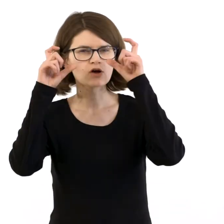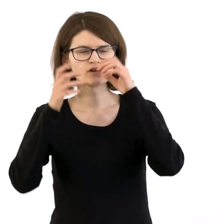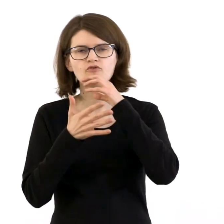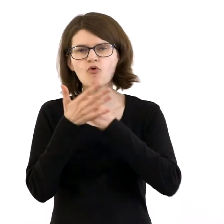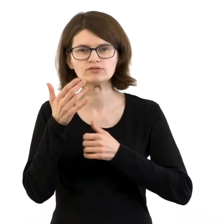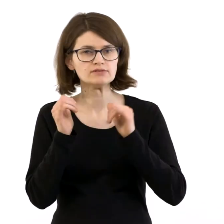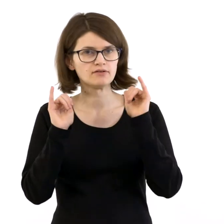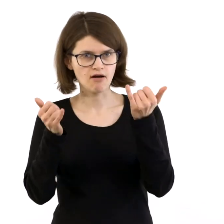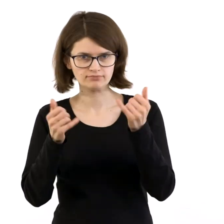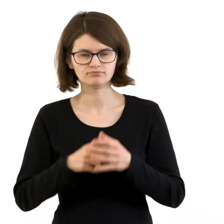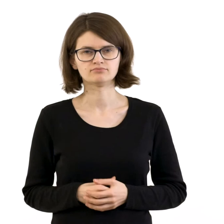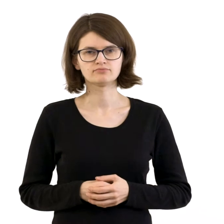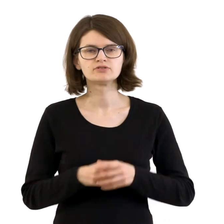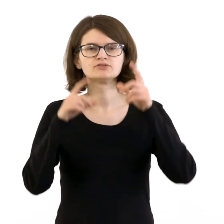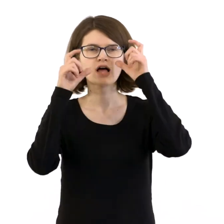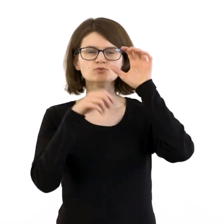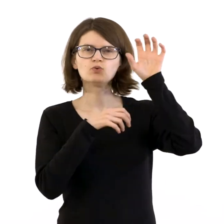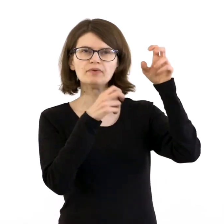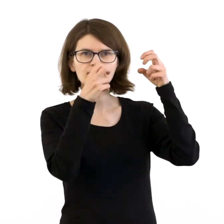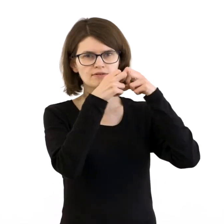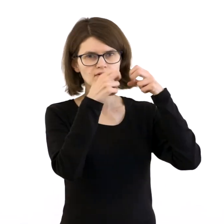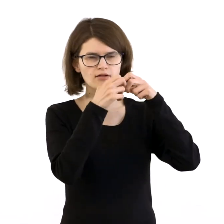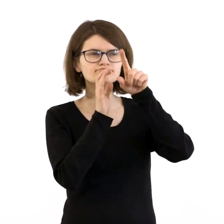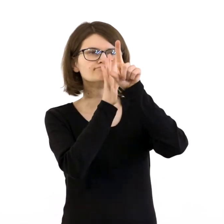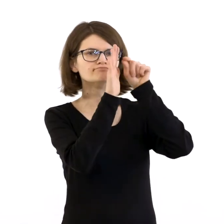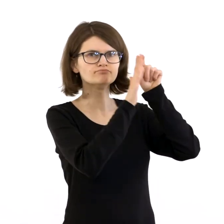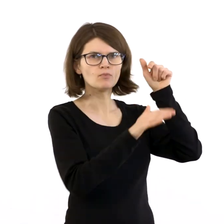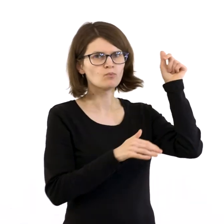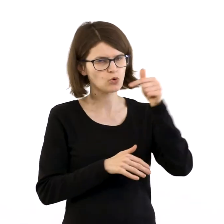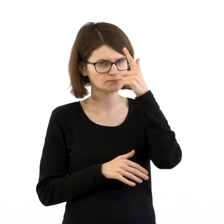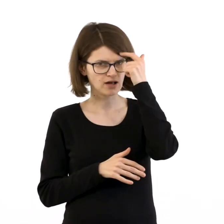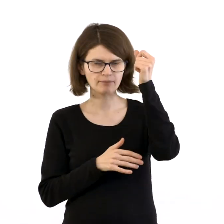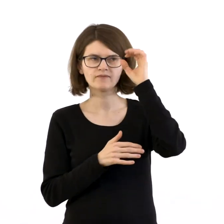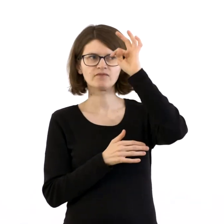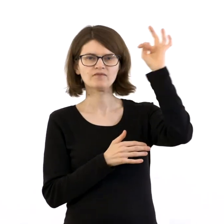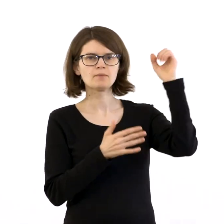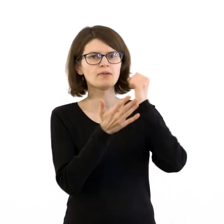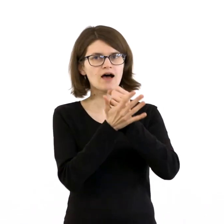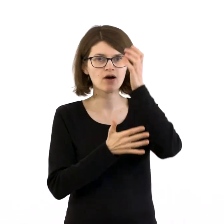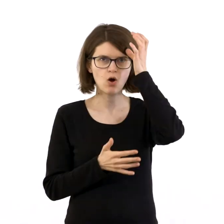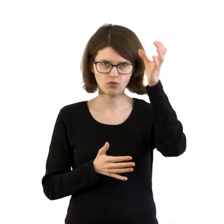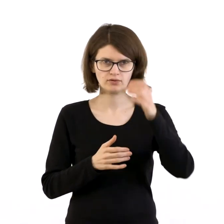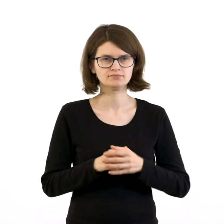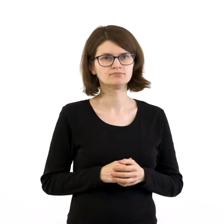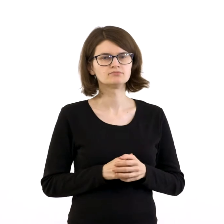6.Wykorzystywanie zdjęć z Internetu Przy wykorzystywaniu zdjęć z Internetu należy pamiętać o prawach autorskich.